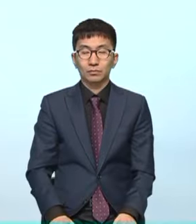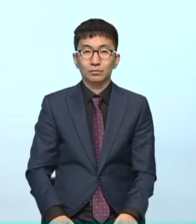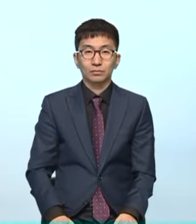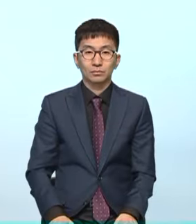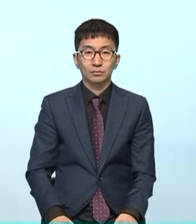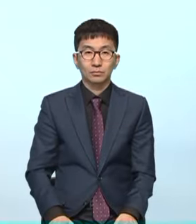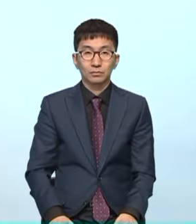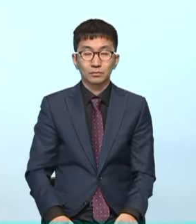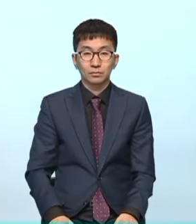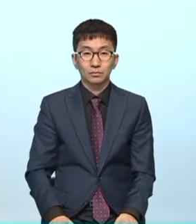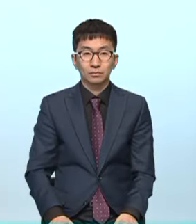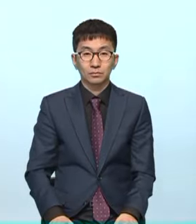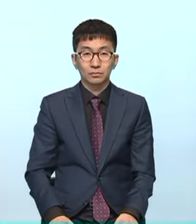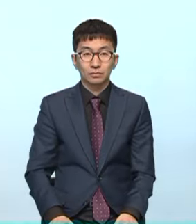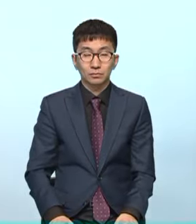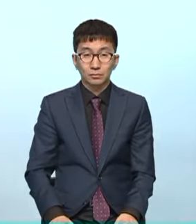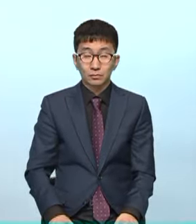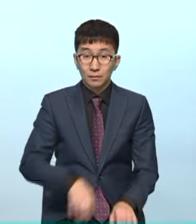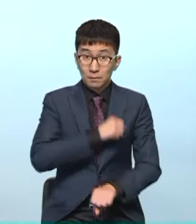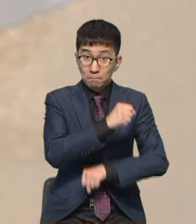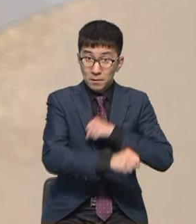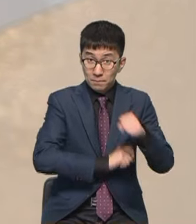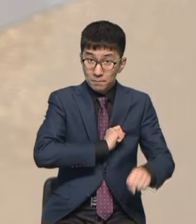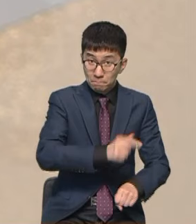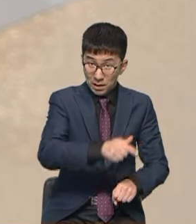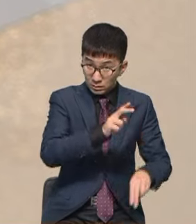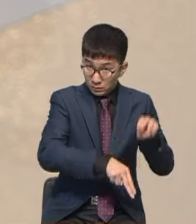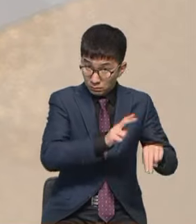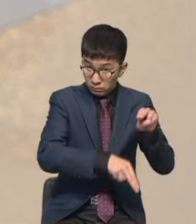(기자) 정부는 집단행동이 장기화할 경우 고발을 통해 면허취소도 검토하고